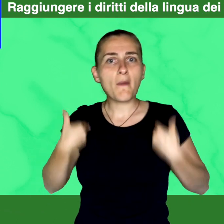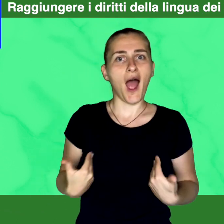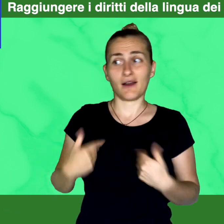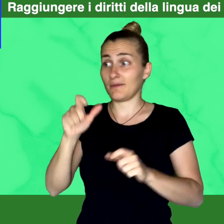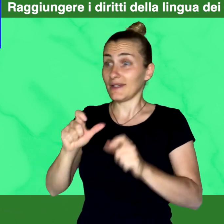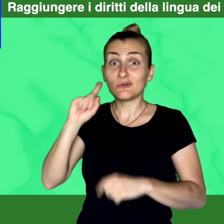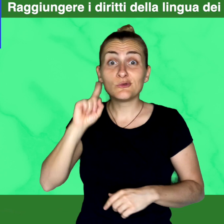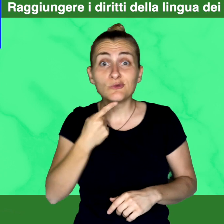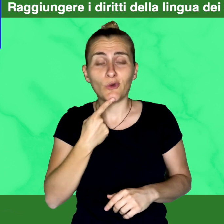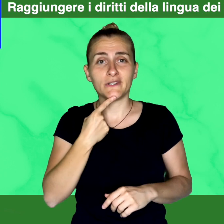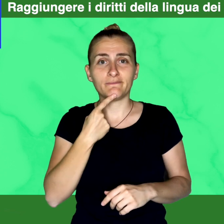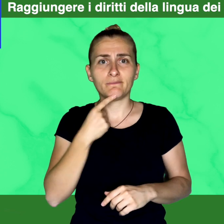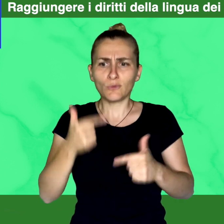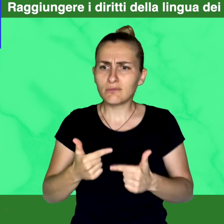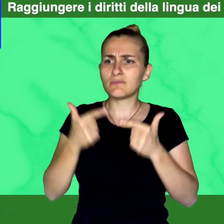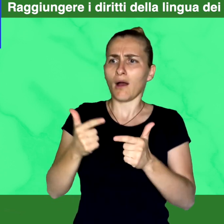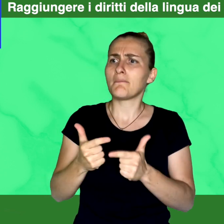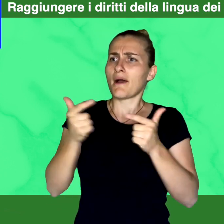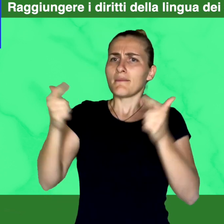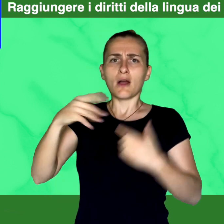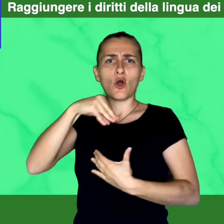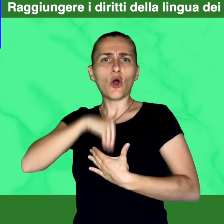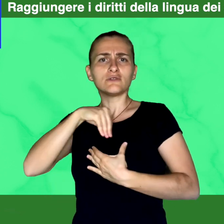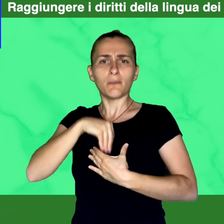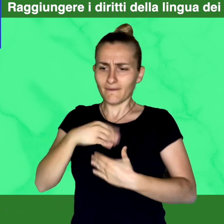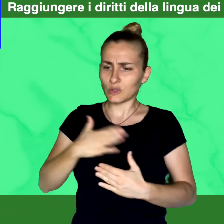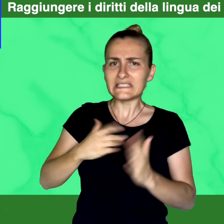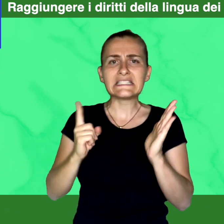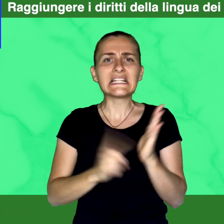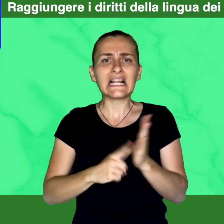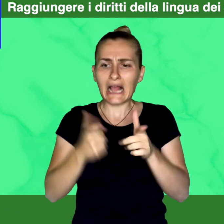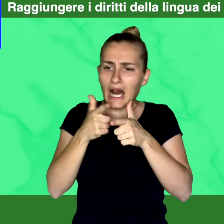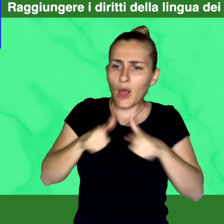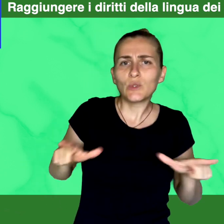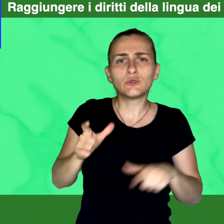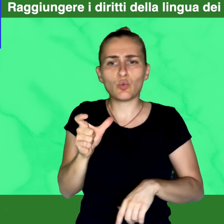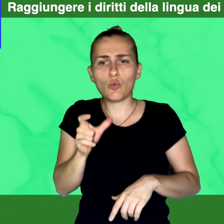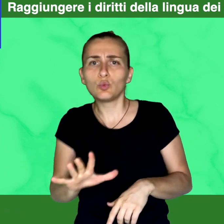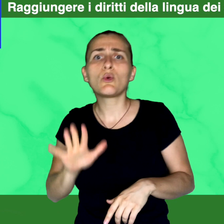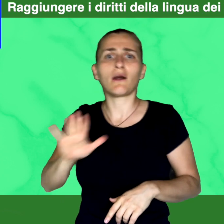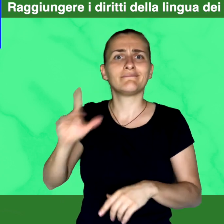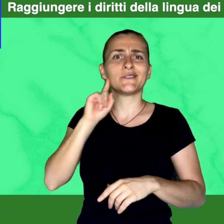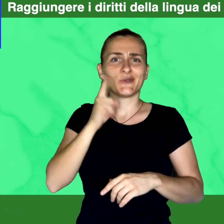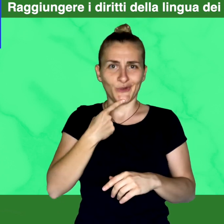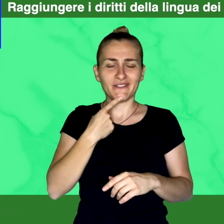per tutte le persone sorde, e un processo che consente una maggiore consapevolezza dei diritti linguistici e culturali dei sordi,